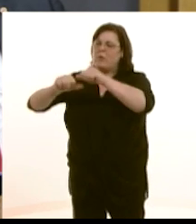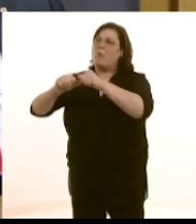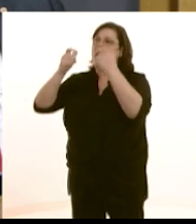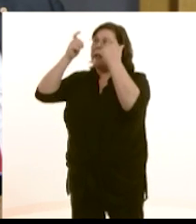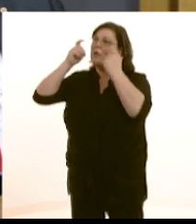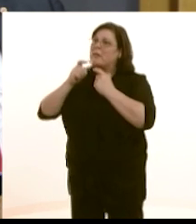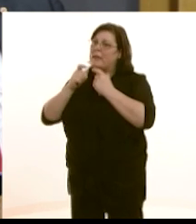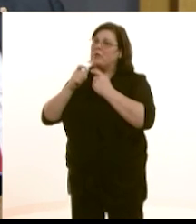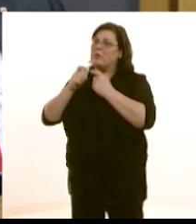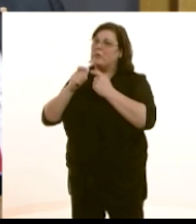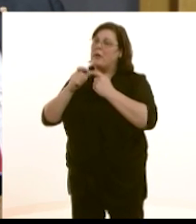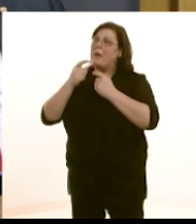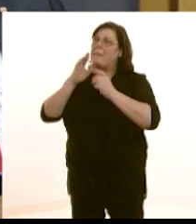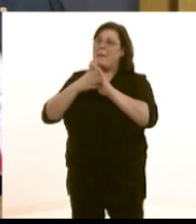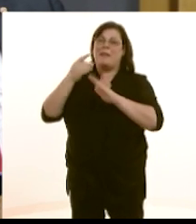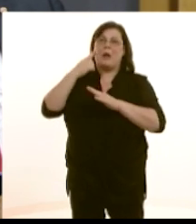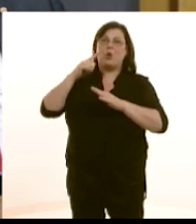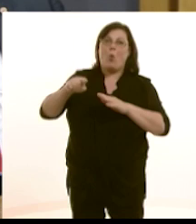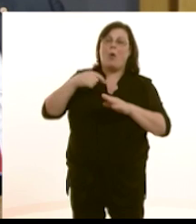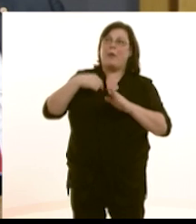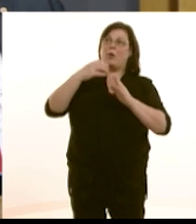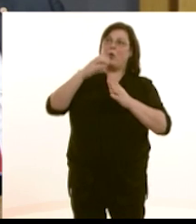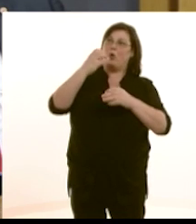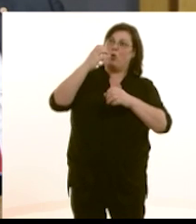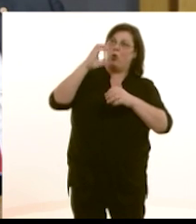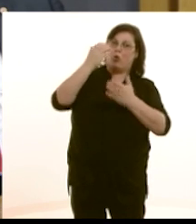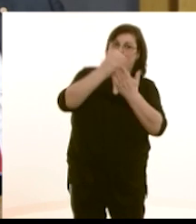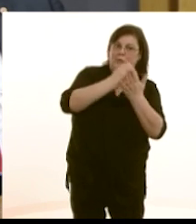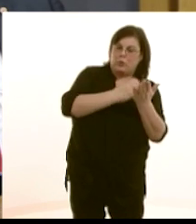hepgor y rhannau hynny oír Bil sydd wediíu datganoli i Gymru, fel petai. Byddai hynnyín